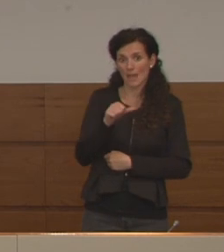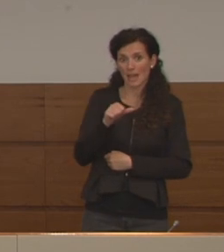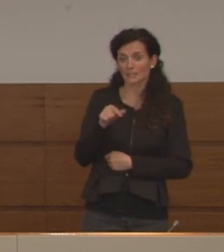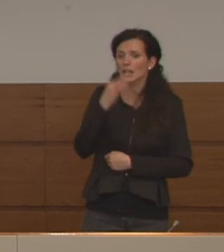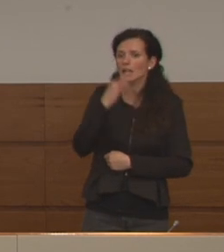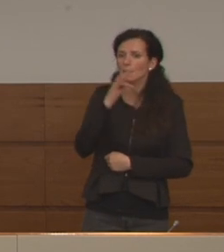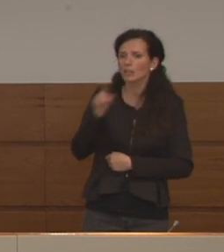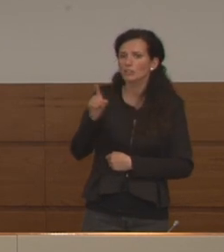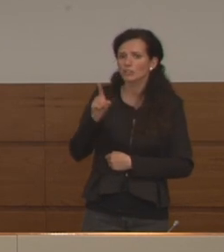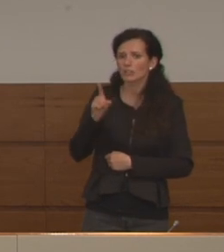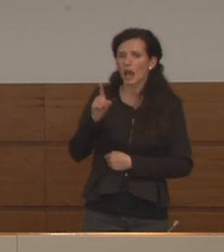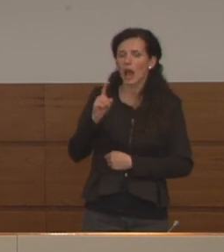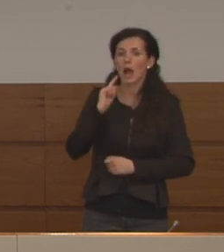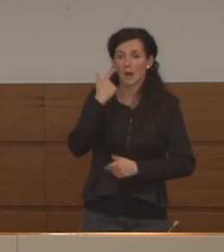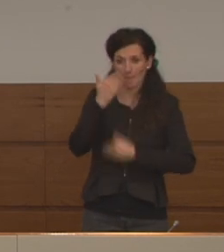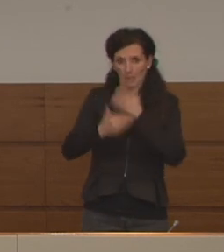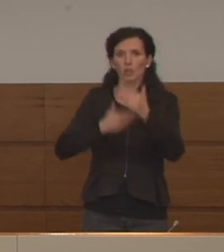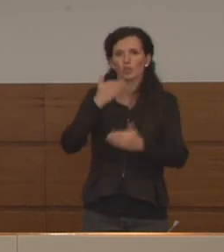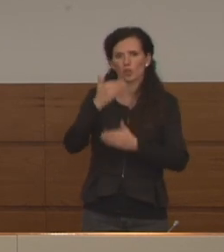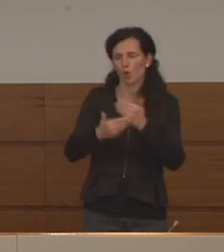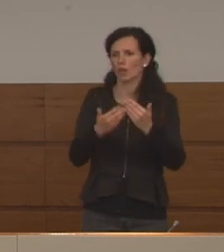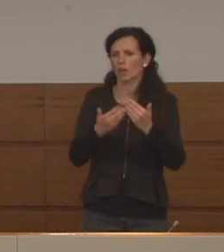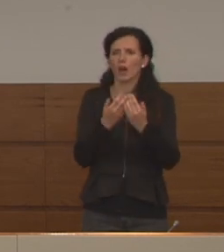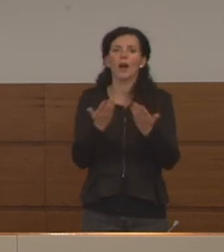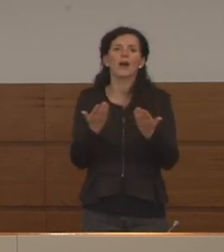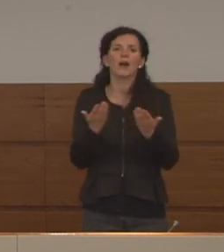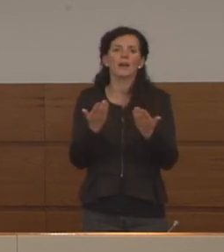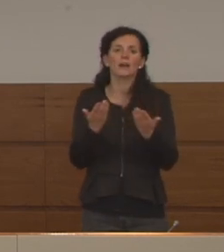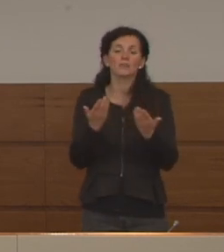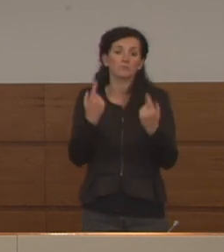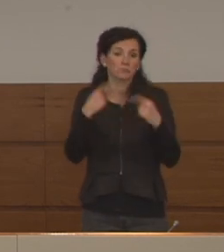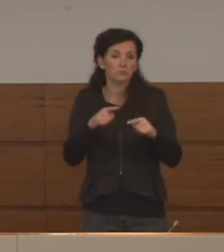quanti vogliamo che che avvenga, non è un tabù, è stato